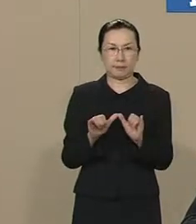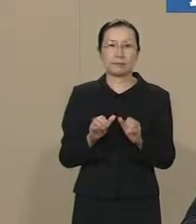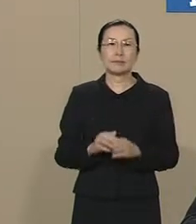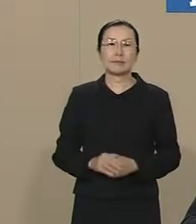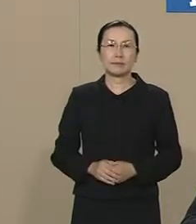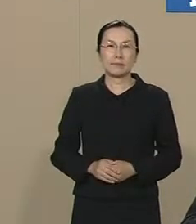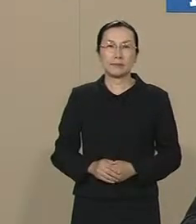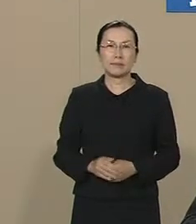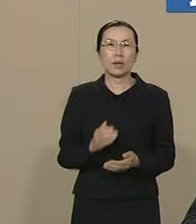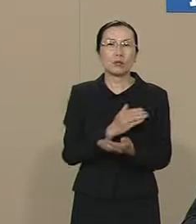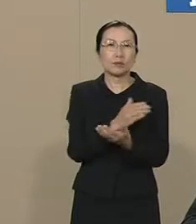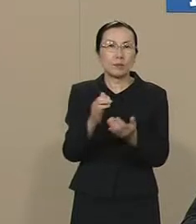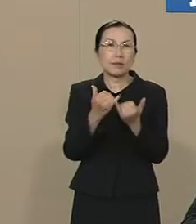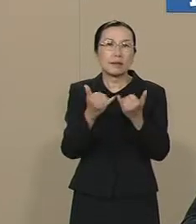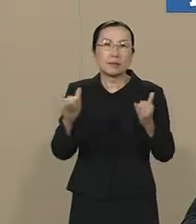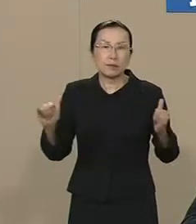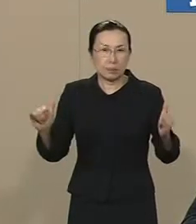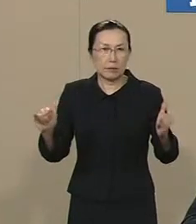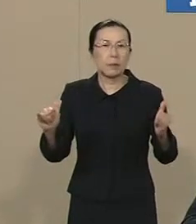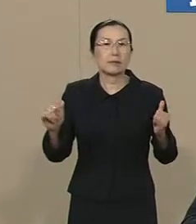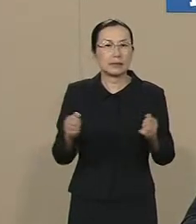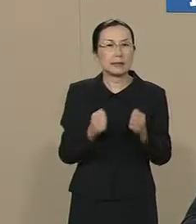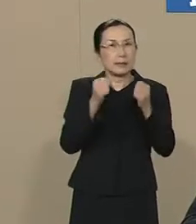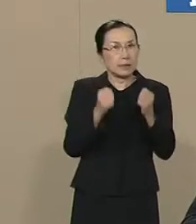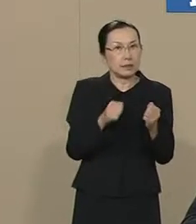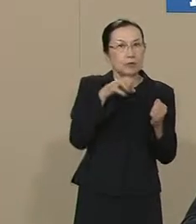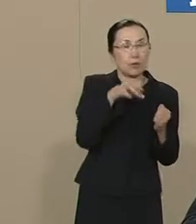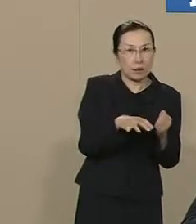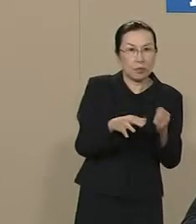すべての人に 居場所と出番がある､